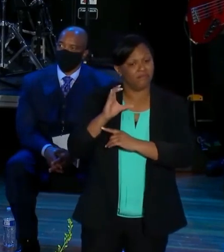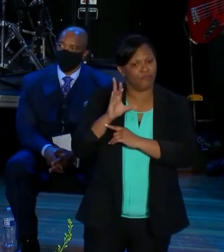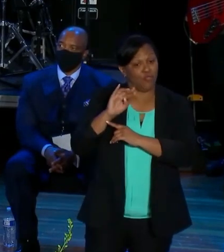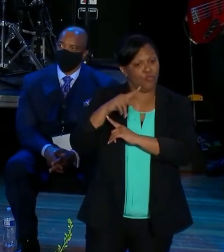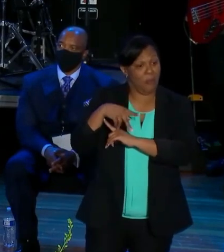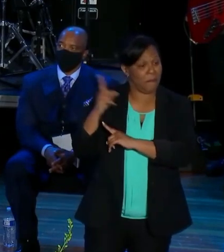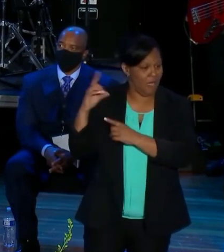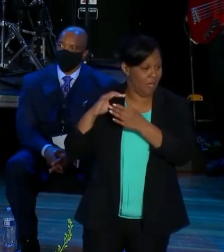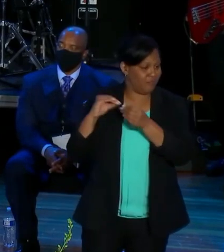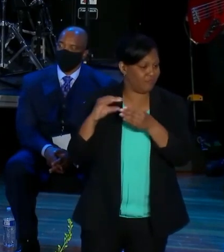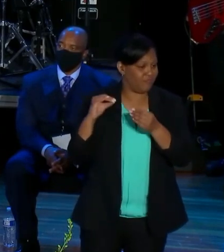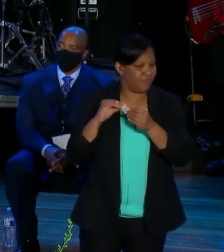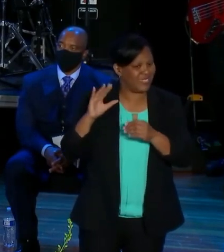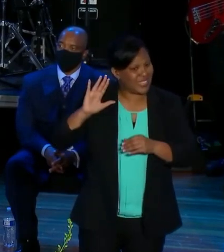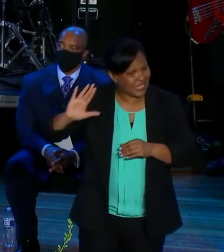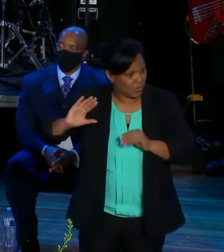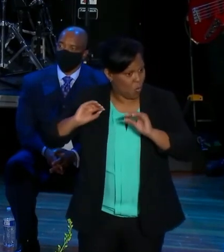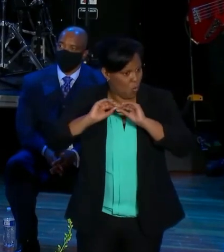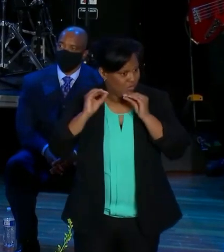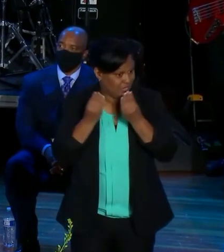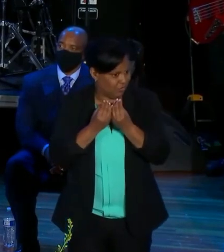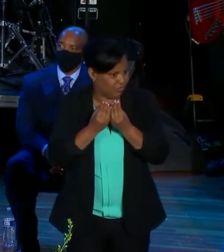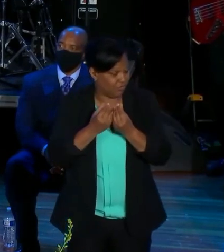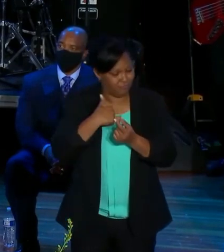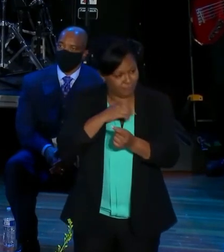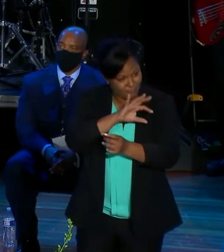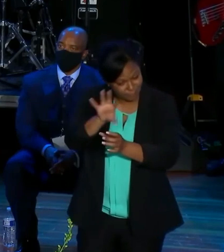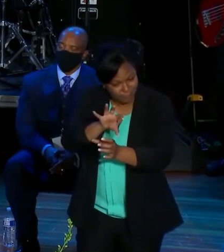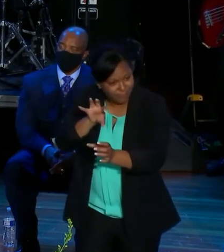dessa tvister som börjat omkring den kriminella rättvisan